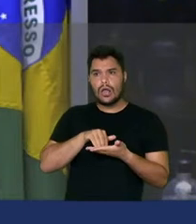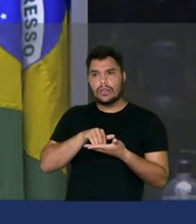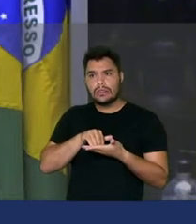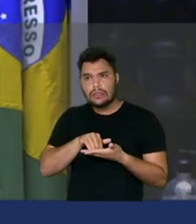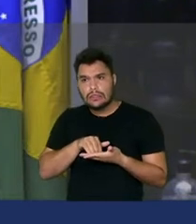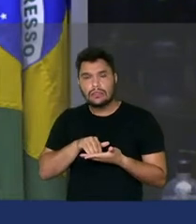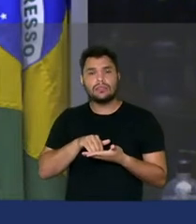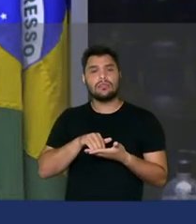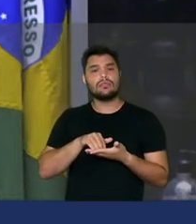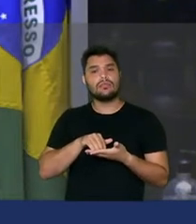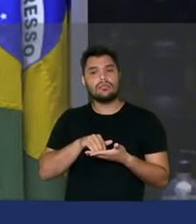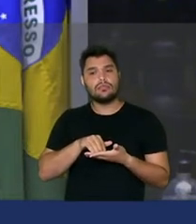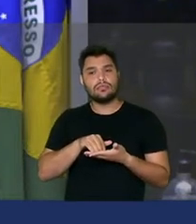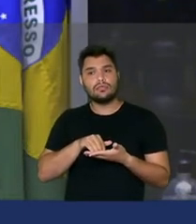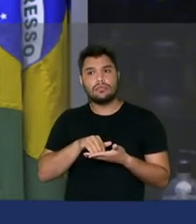COVARDE, DISCRIMINATÓRIA,